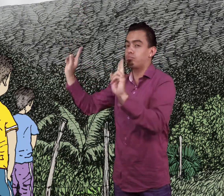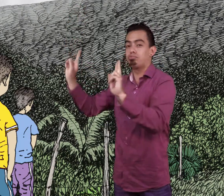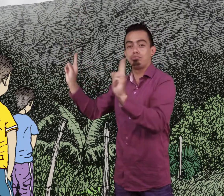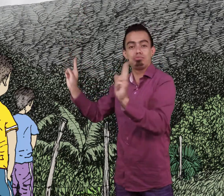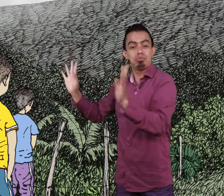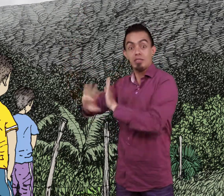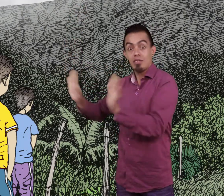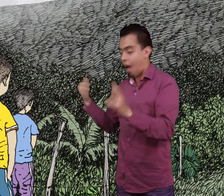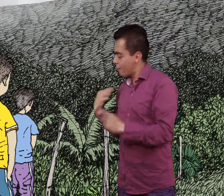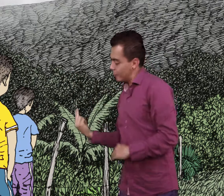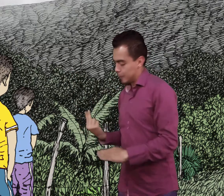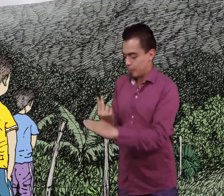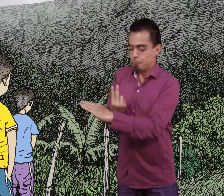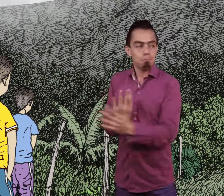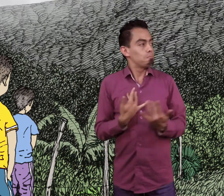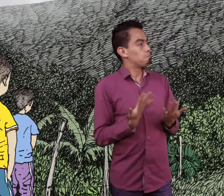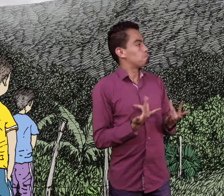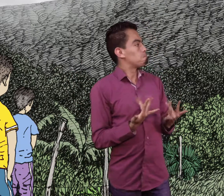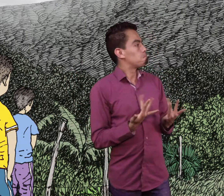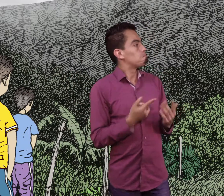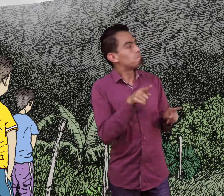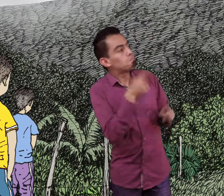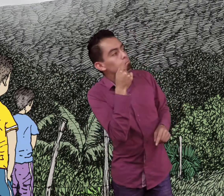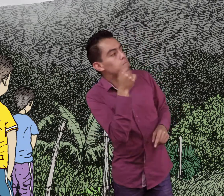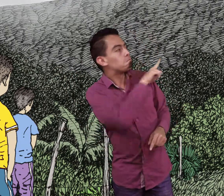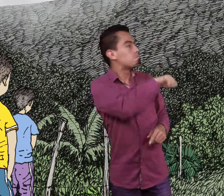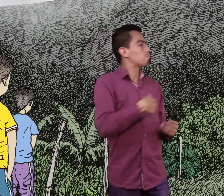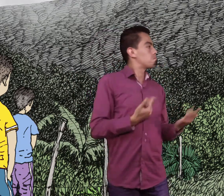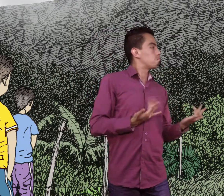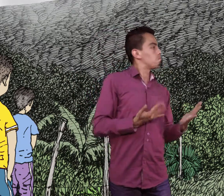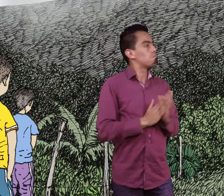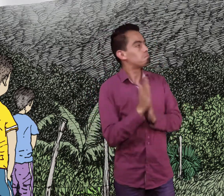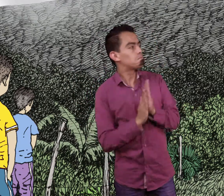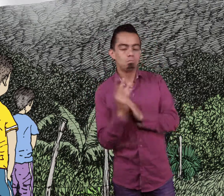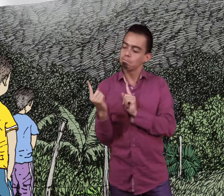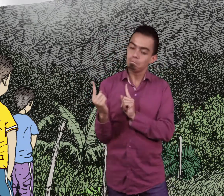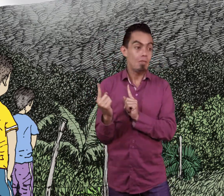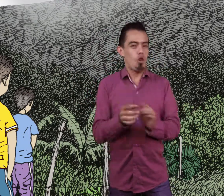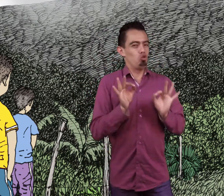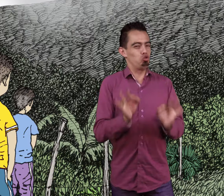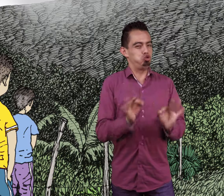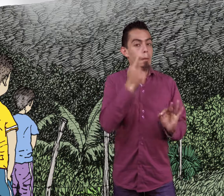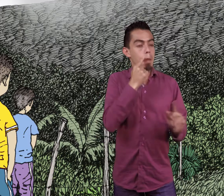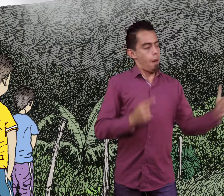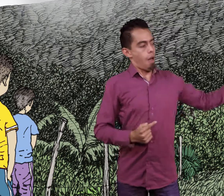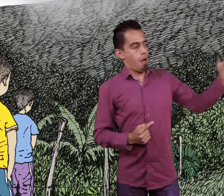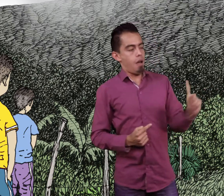Él siempre venía a recogernos a caballo. A mí me subía casi siempre adelante